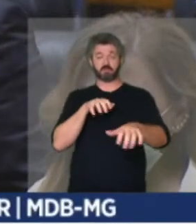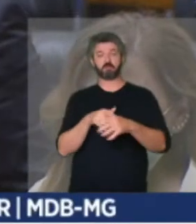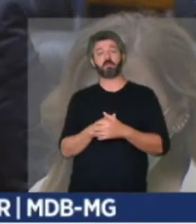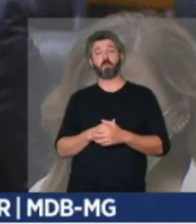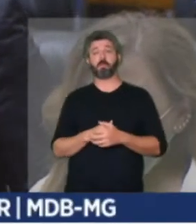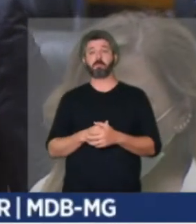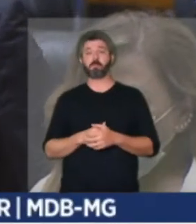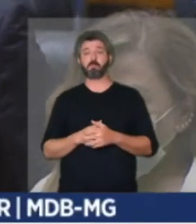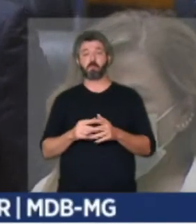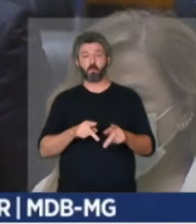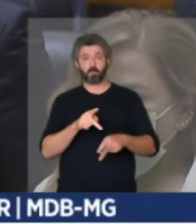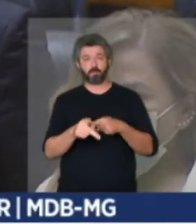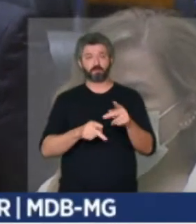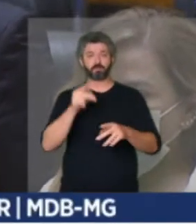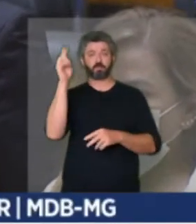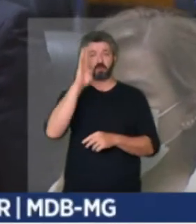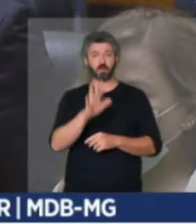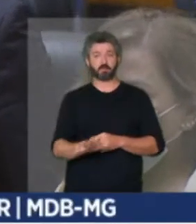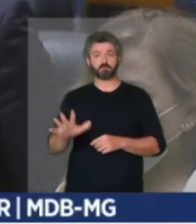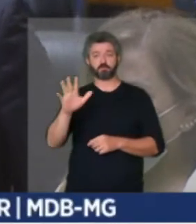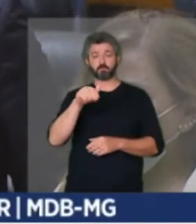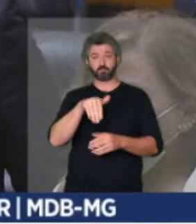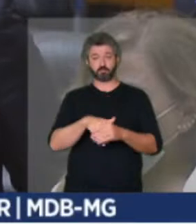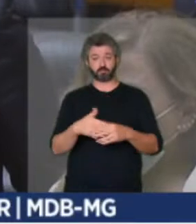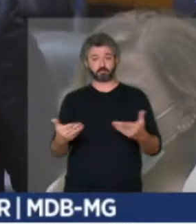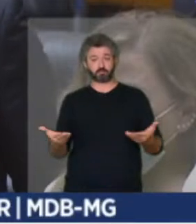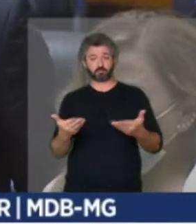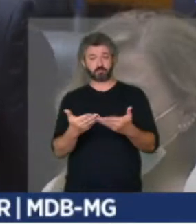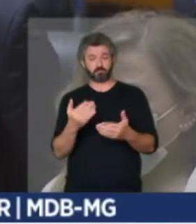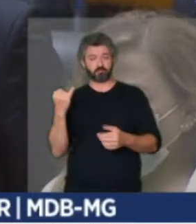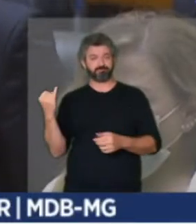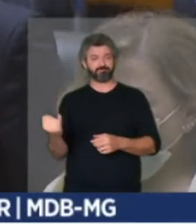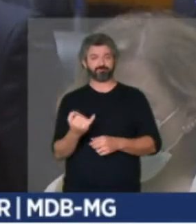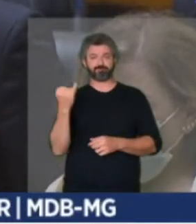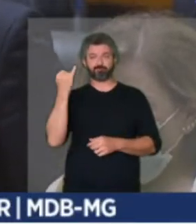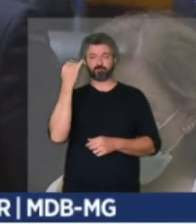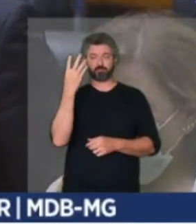SISTEMA REMOTO A TODA A POPULAÇÃO BRASILEIRA, ESSA VOTAÇÃO É FUNDAMENTAL PARA O DESENVOLVIMENTO E O